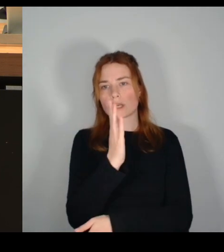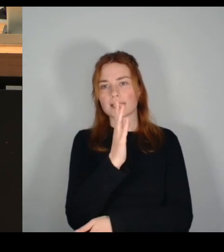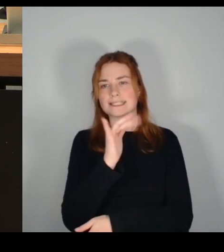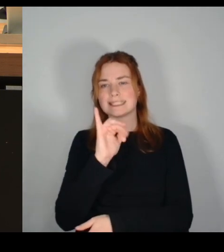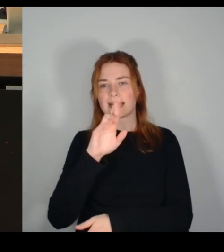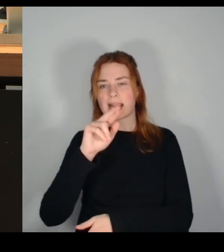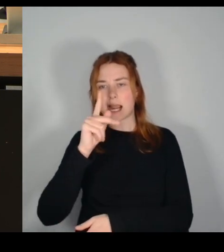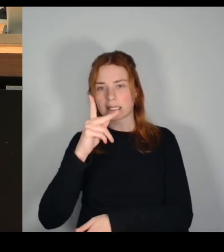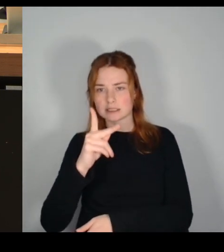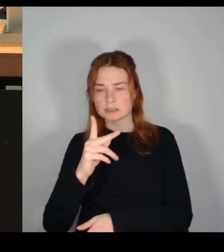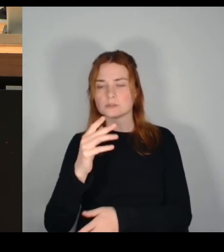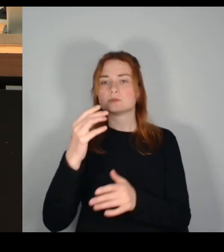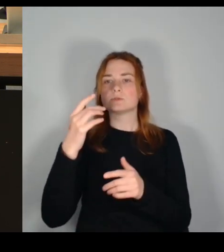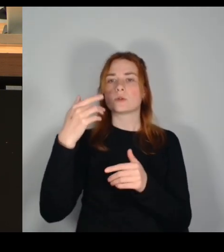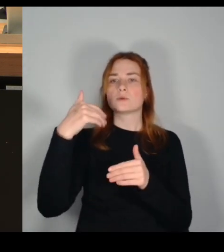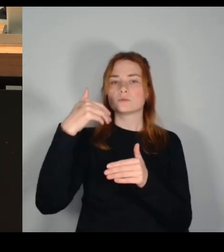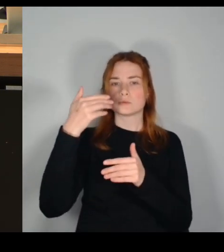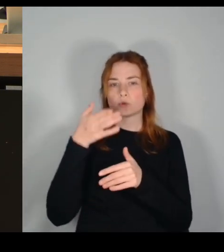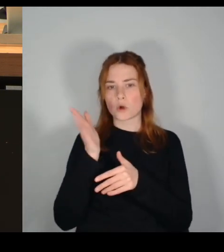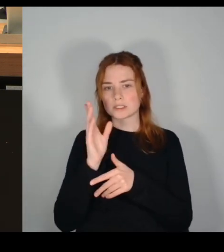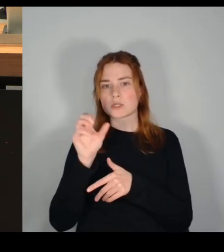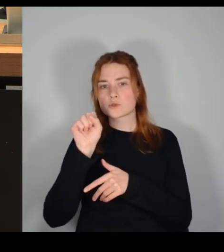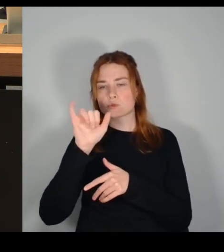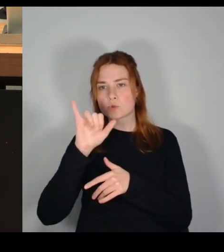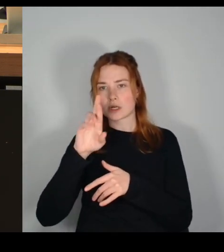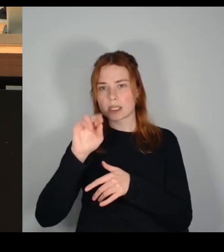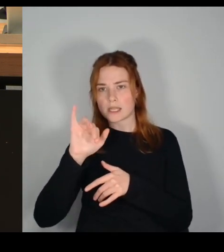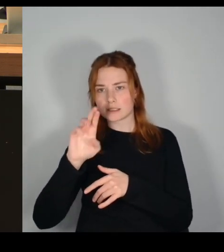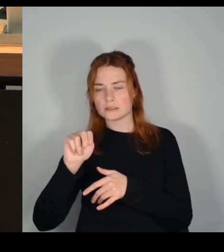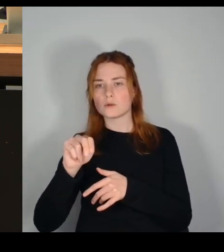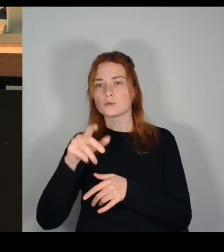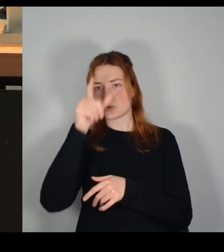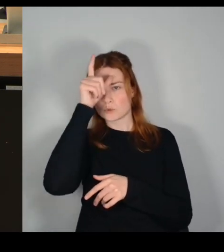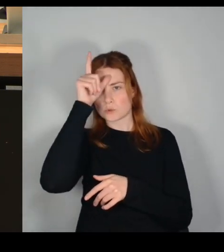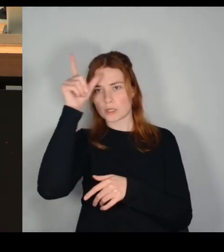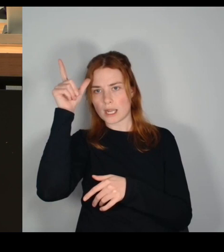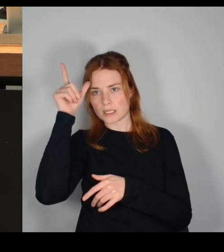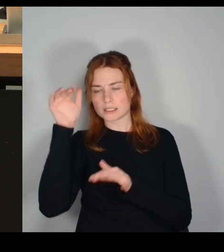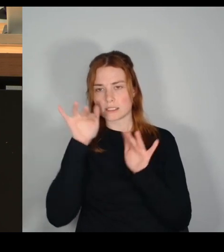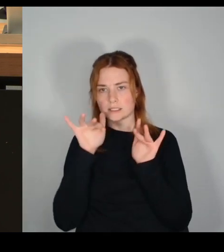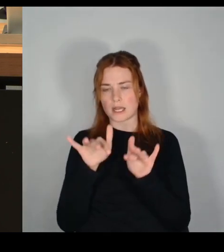Gegen Ende des 19. Jahrhunderts waren sie gewalttätigen Versuchen eines